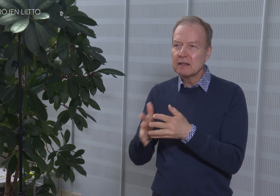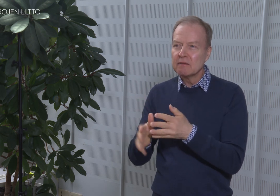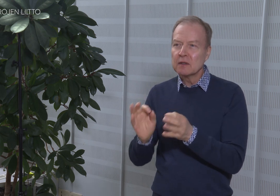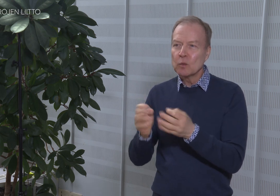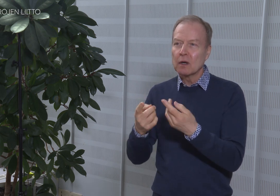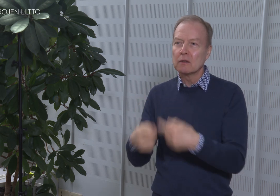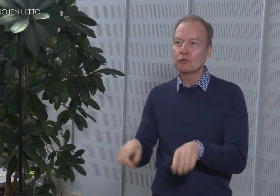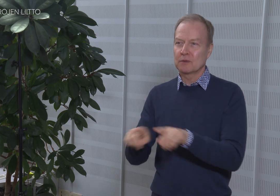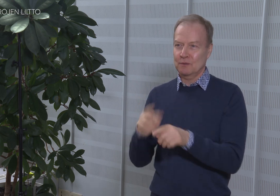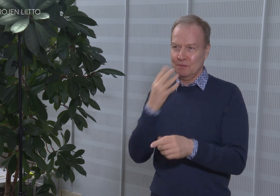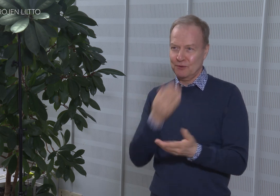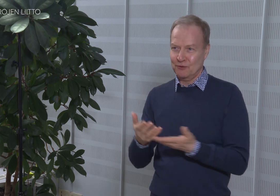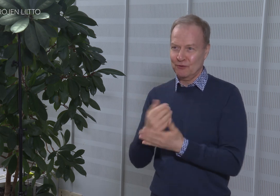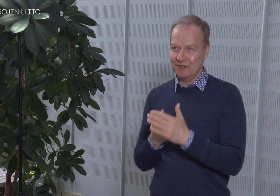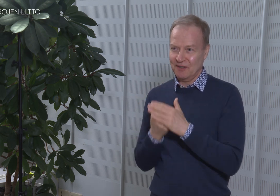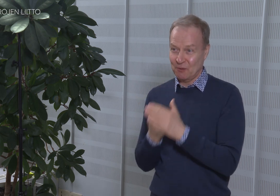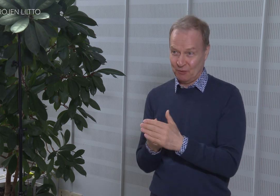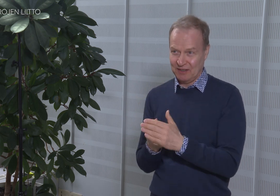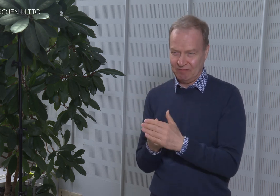yhteistyössä sosiaali- ja terveysministeriön kanssa.